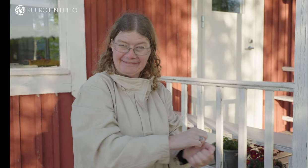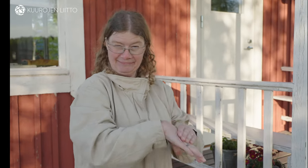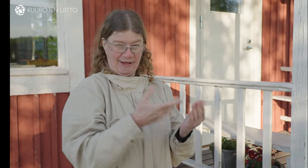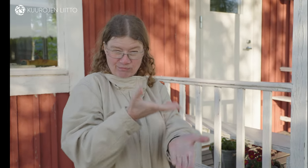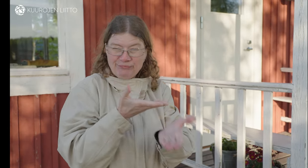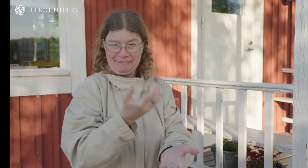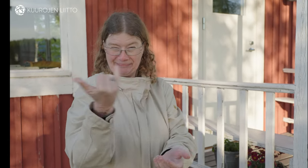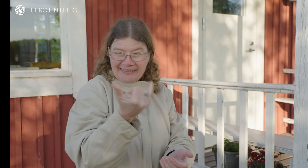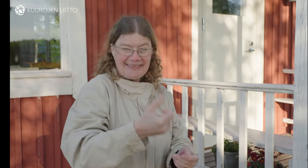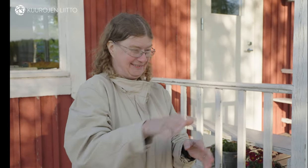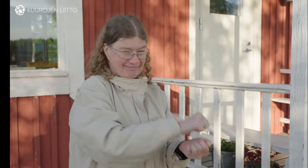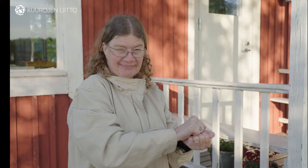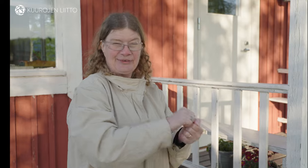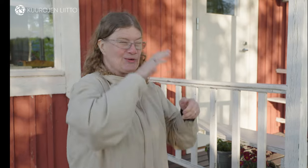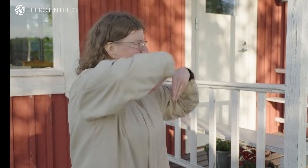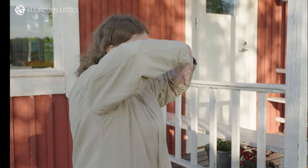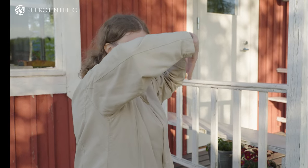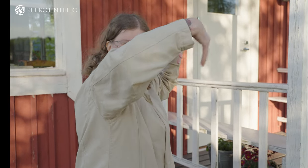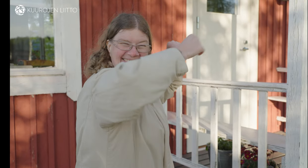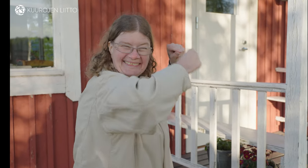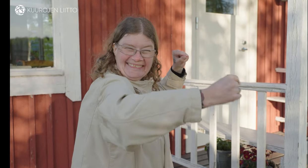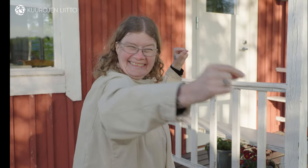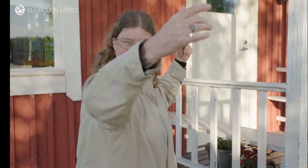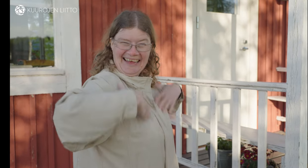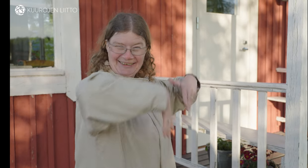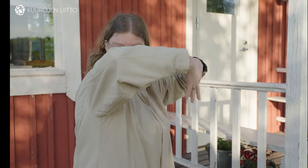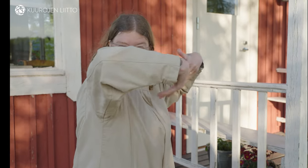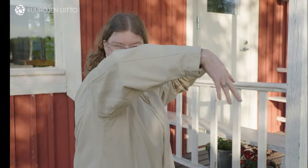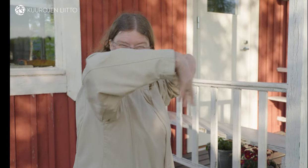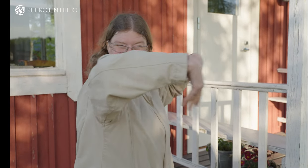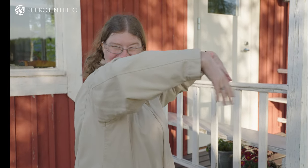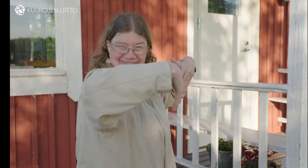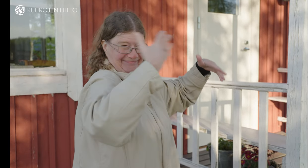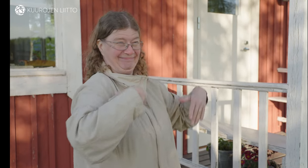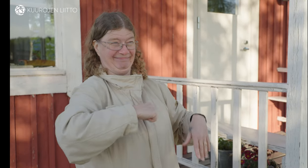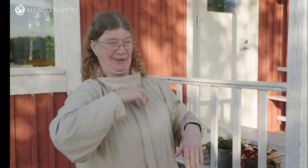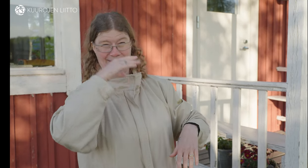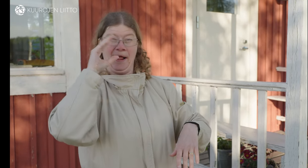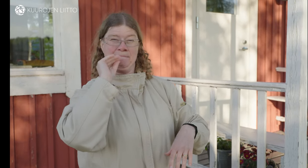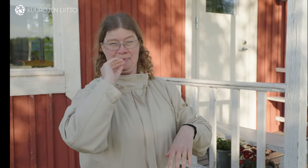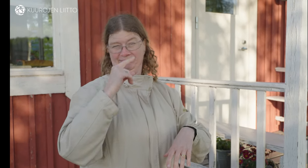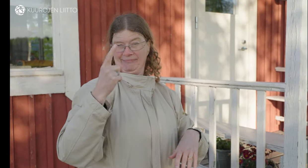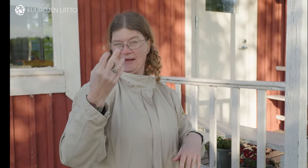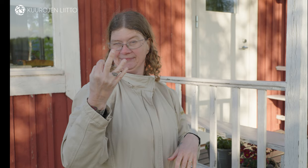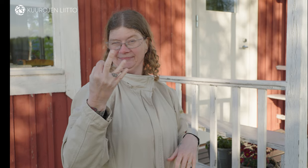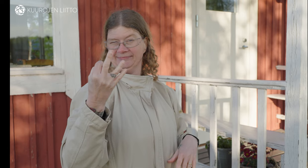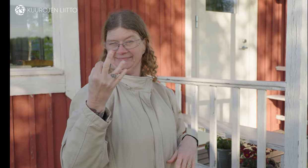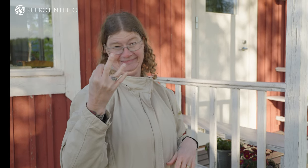ja jossa vesikin piti lämmittää itse. Pyykit laitettiin narulle kuivumaan. Olin silloin 18-vuotias.